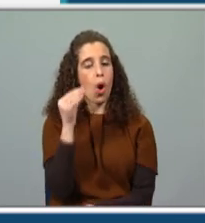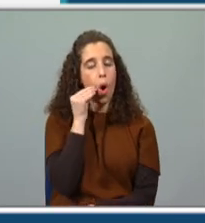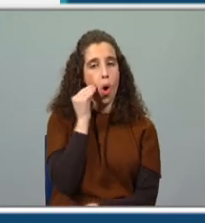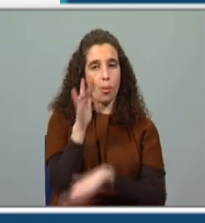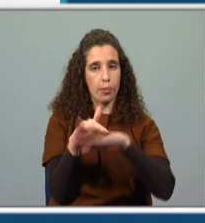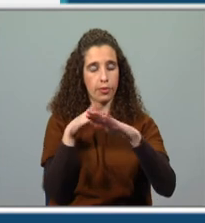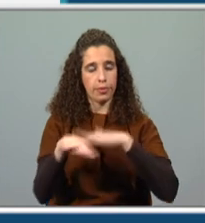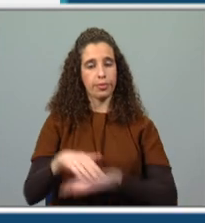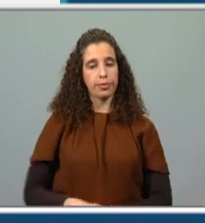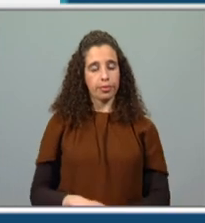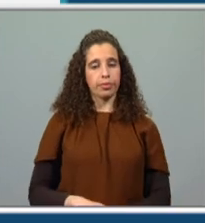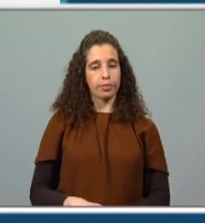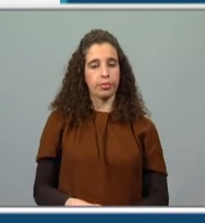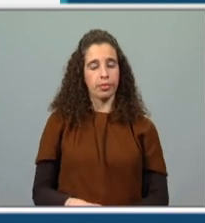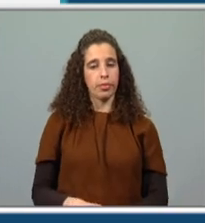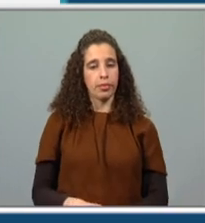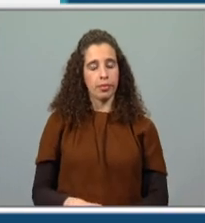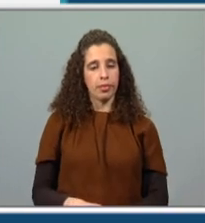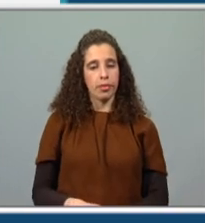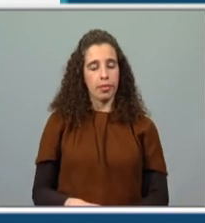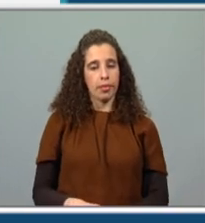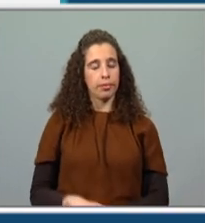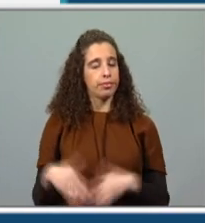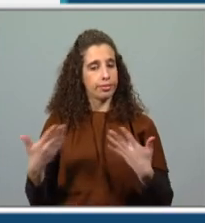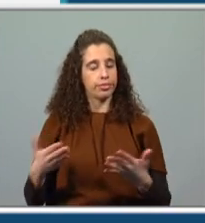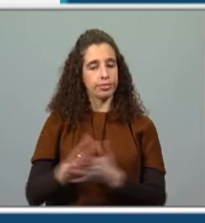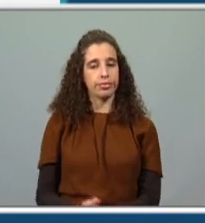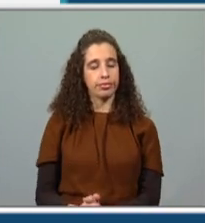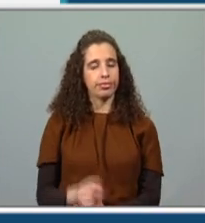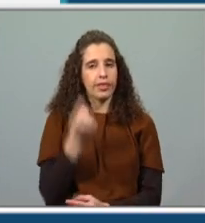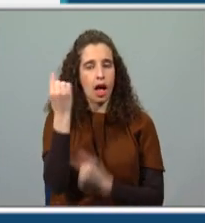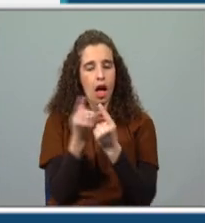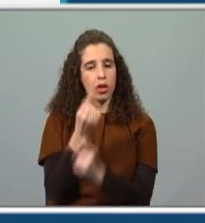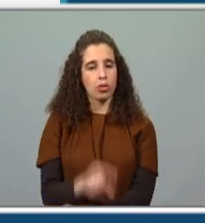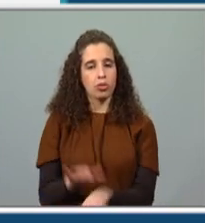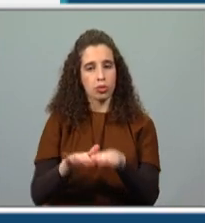fazer e temos aqui alguns passos Vamos então 去做我們這裡有一些步驟讓我們走吧